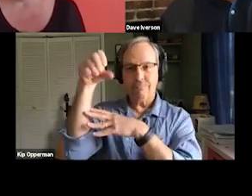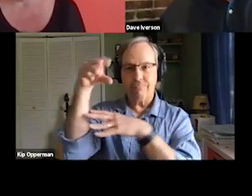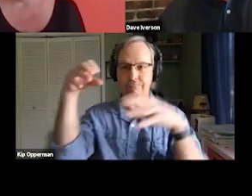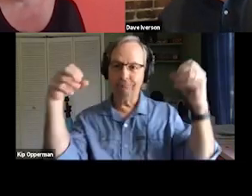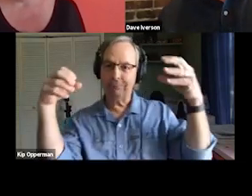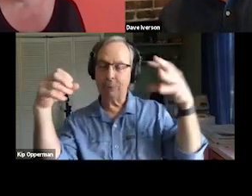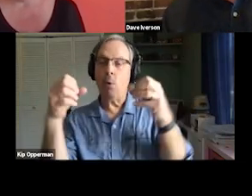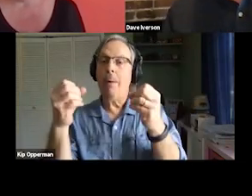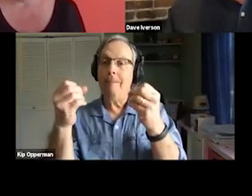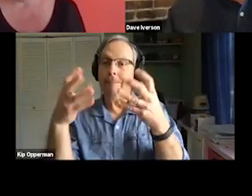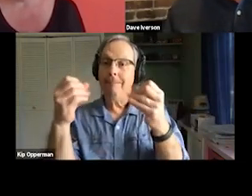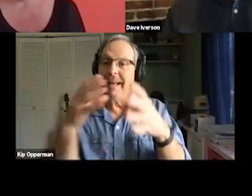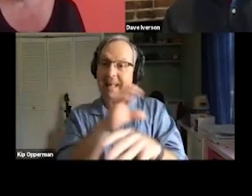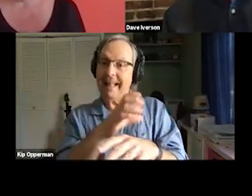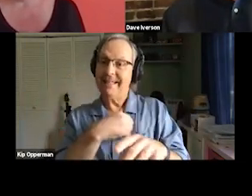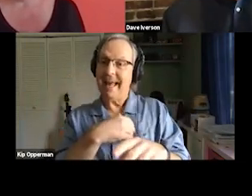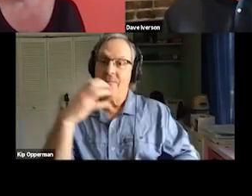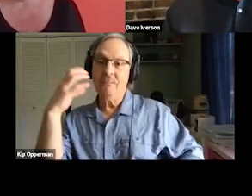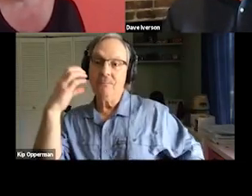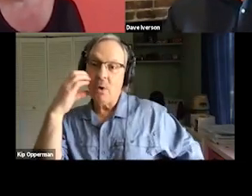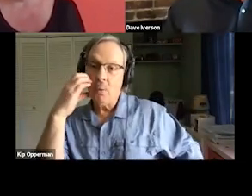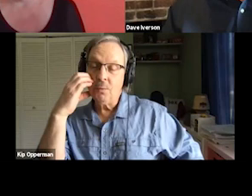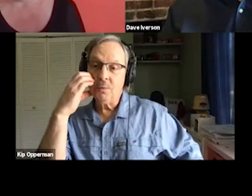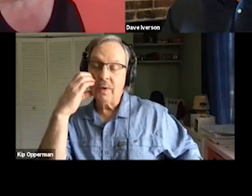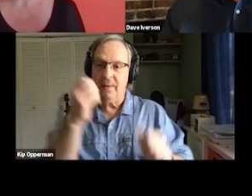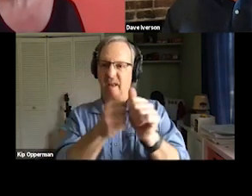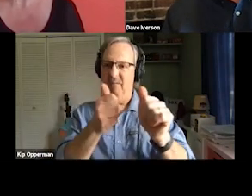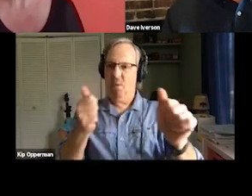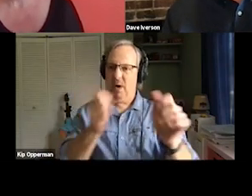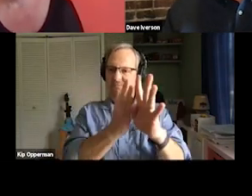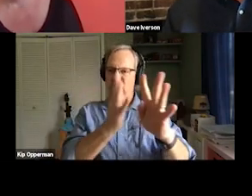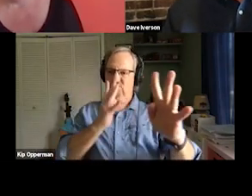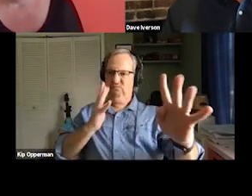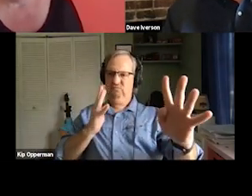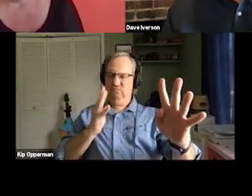y reconocen el imperativo de evitar las multitudes y los refugios abarrotados